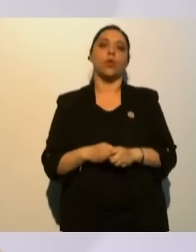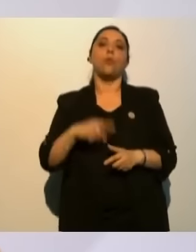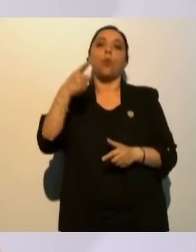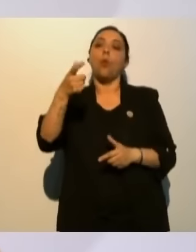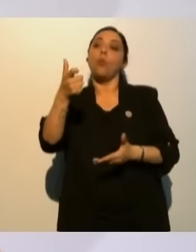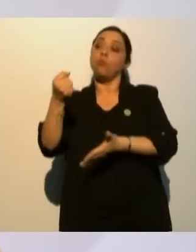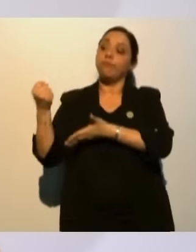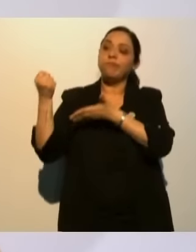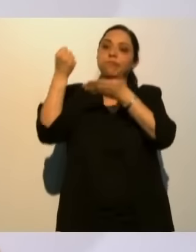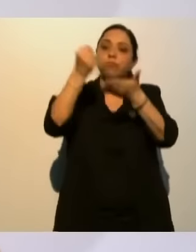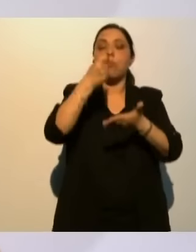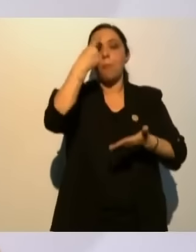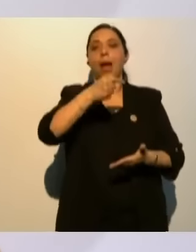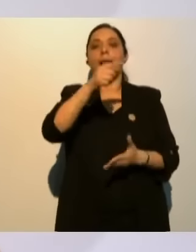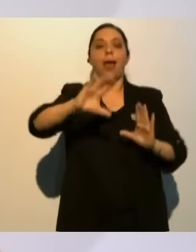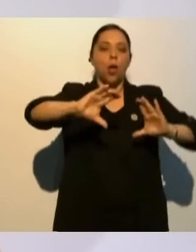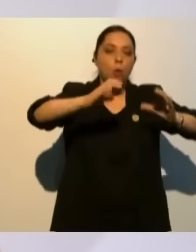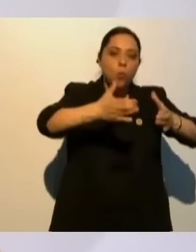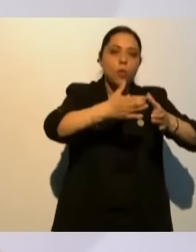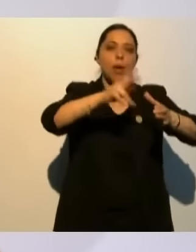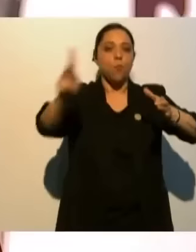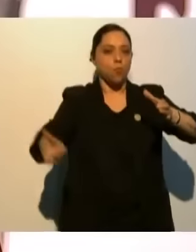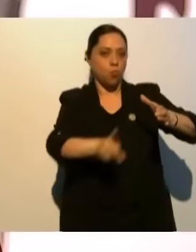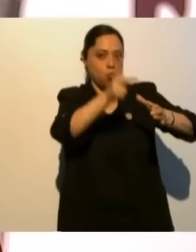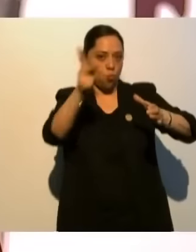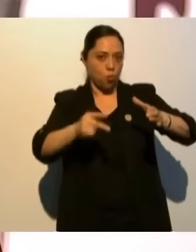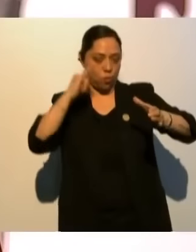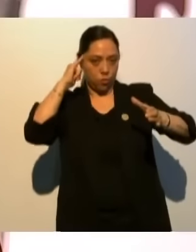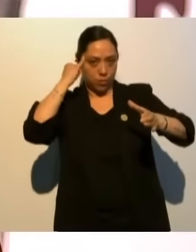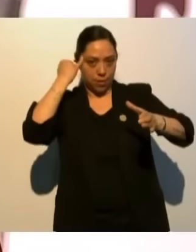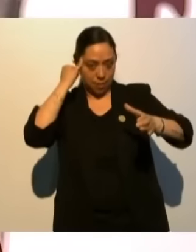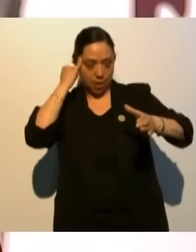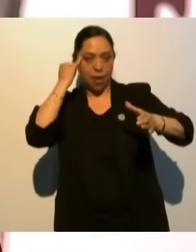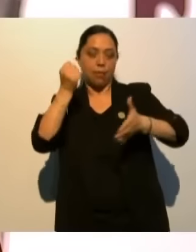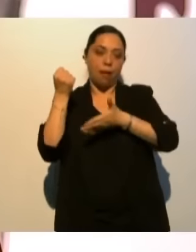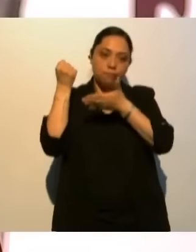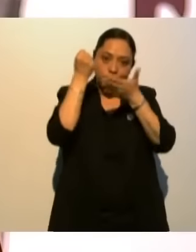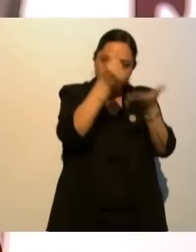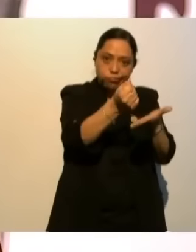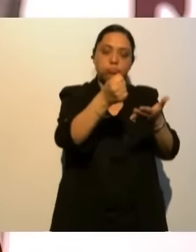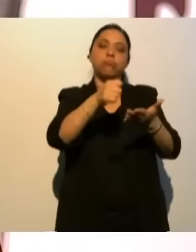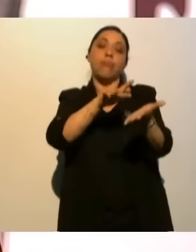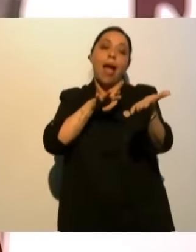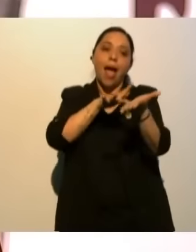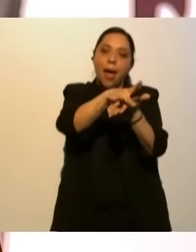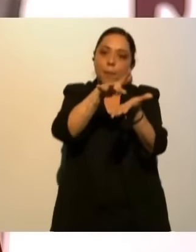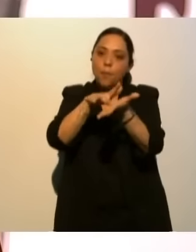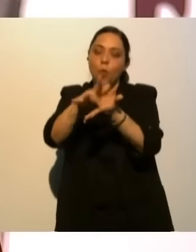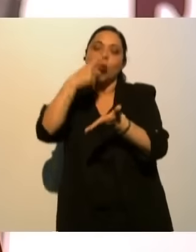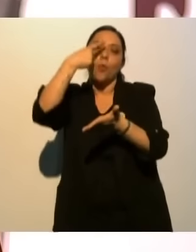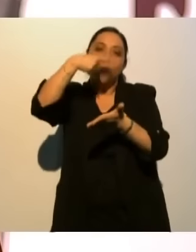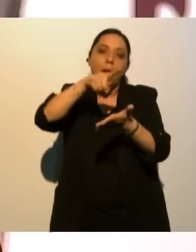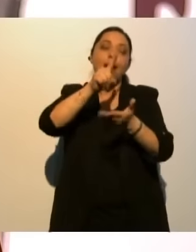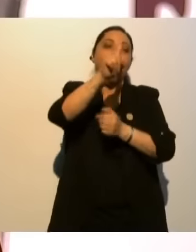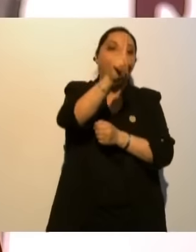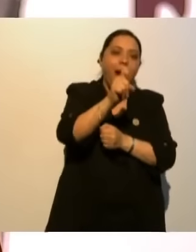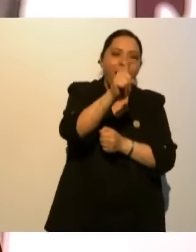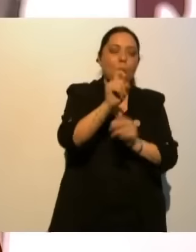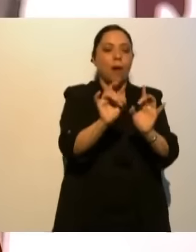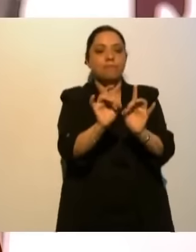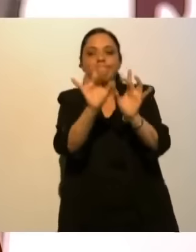y comunidades indígenas el apoyo para resolver los problemas de agua y el que juntas y juntos